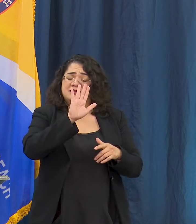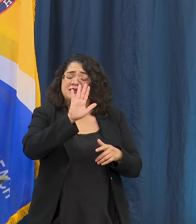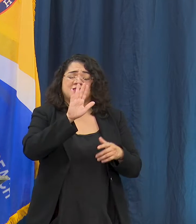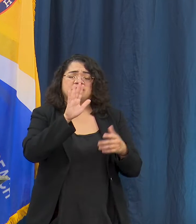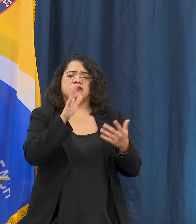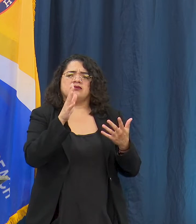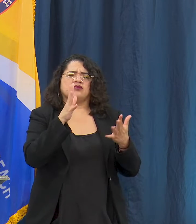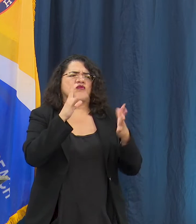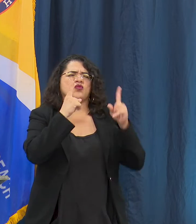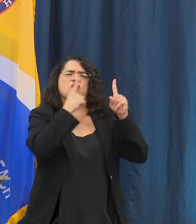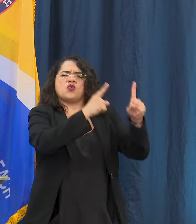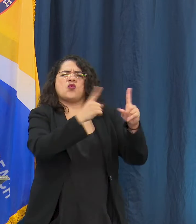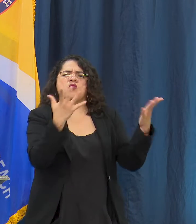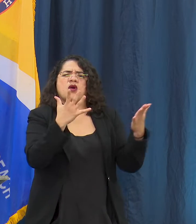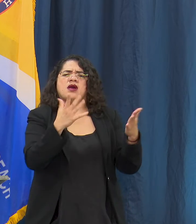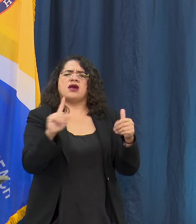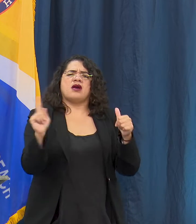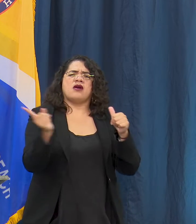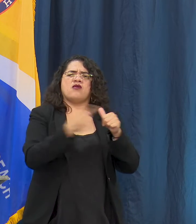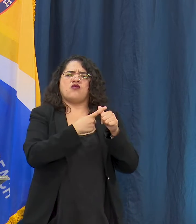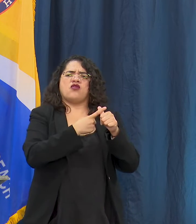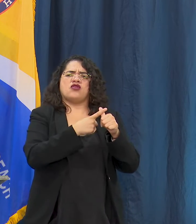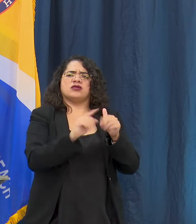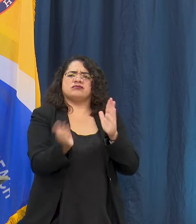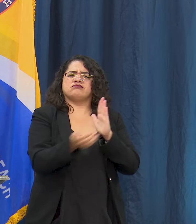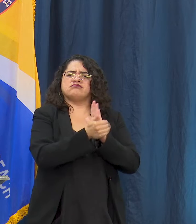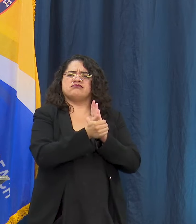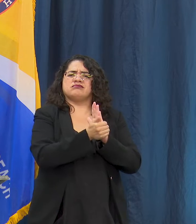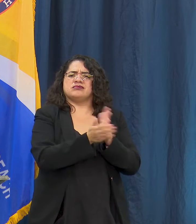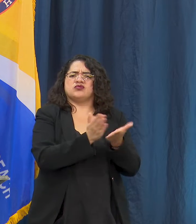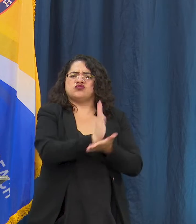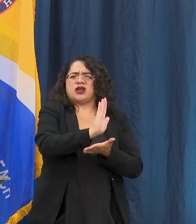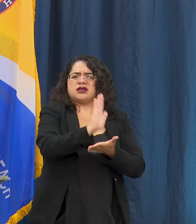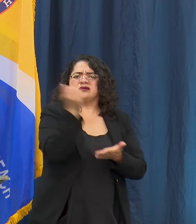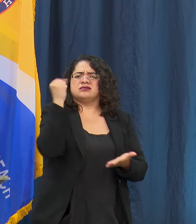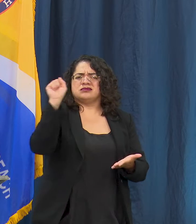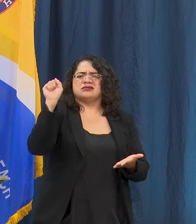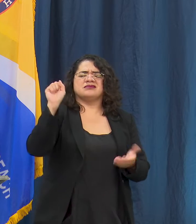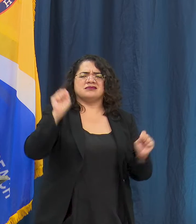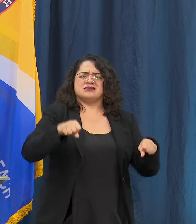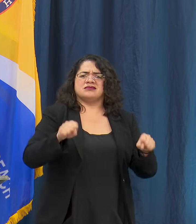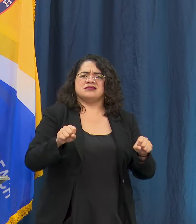primera Premium India um India este Stratton justo falta de vidas importa y